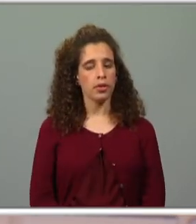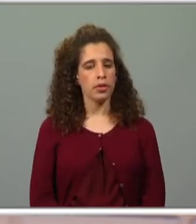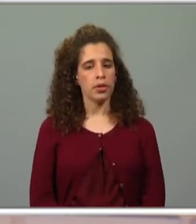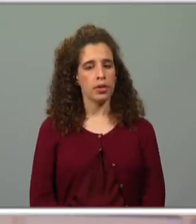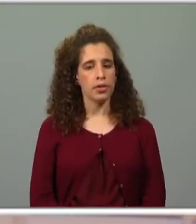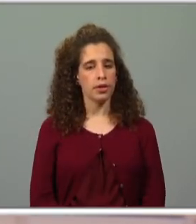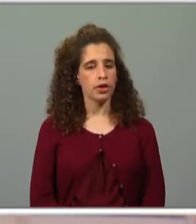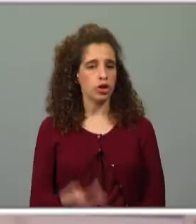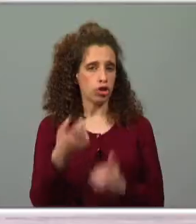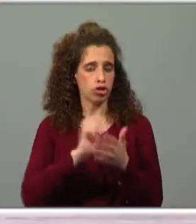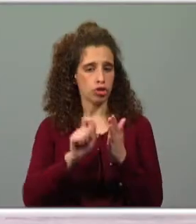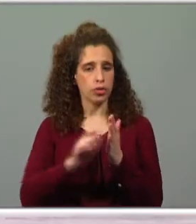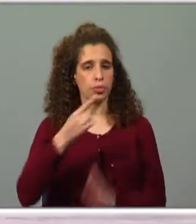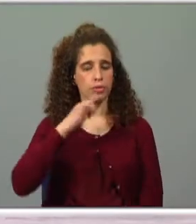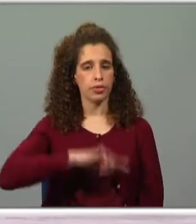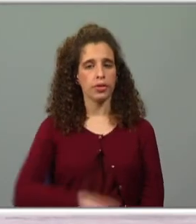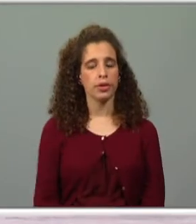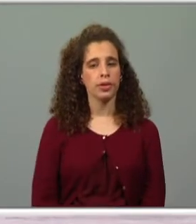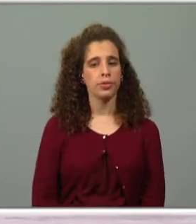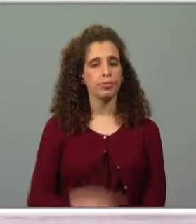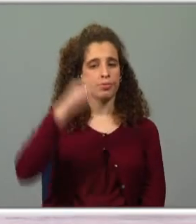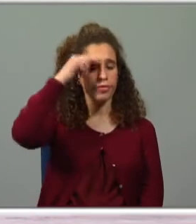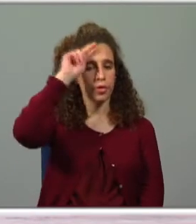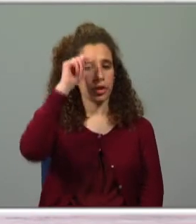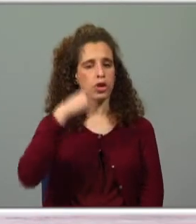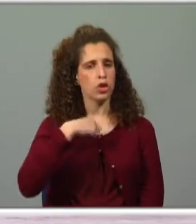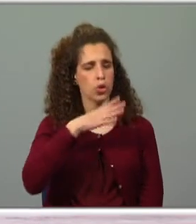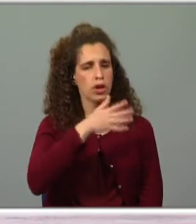Atrás voltávamos a reescrevê-la um engano Eu costumo dizer isso muitas 我們過去曾經重寫它一段時間。錯誤我經常這麼說